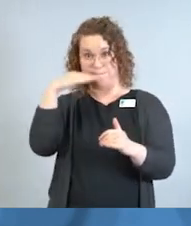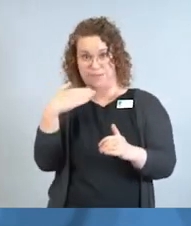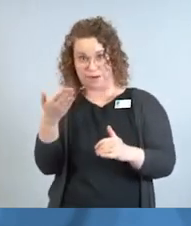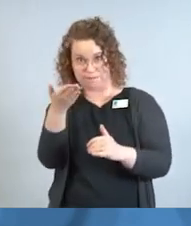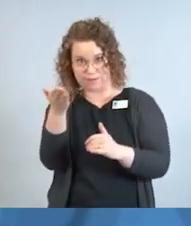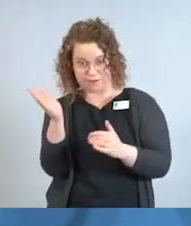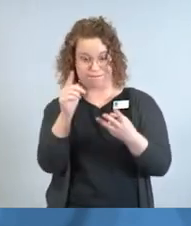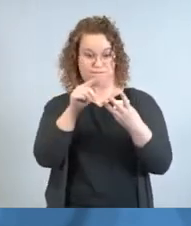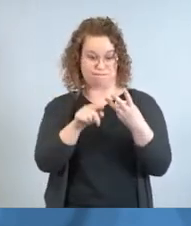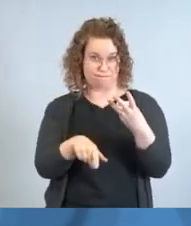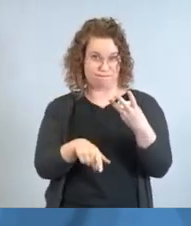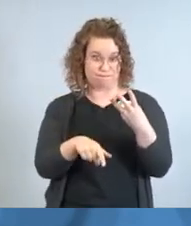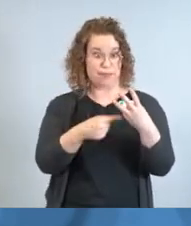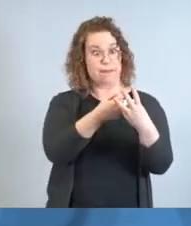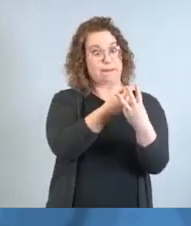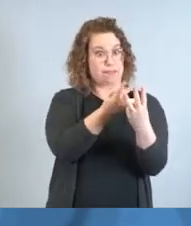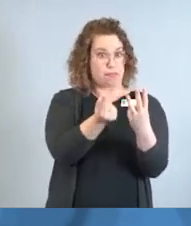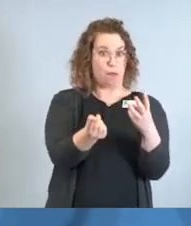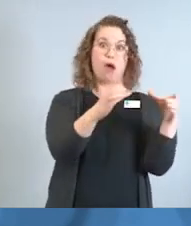Nämä ryhmät on käytännössä nyt rokotettu.